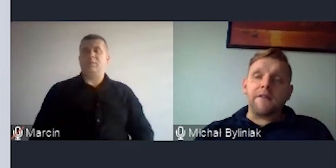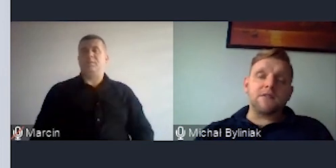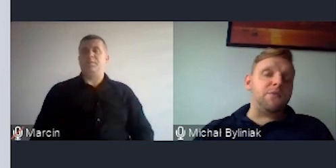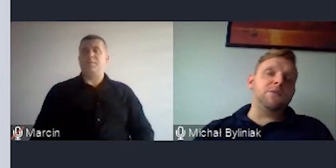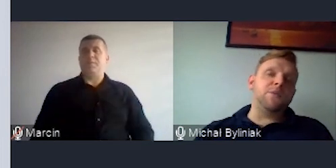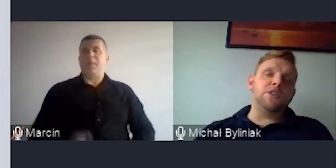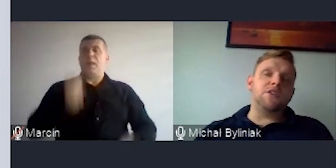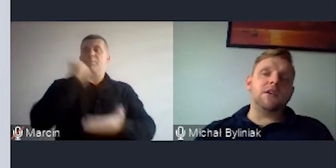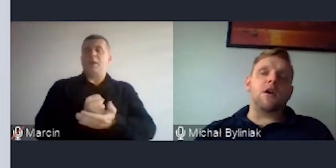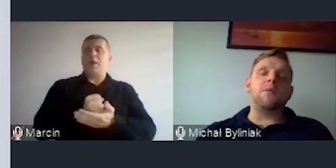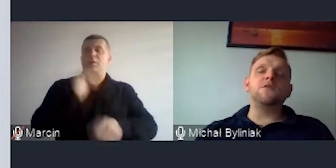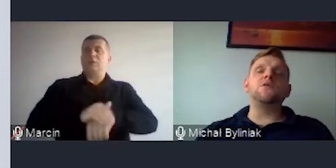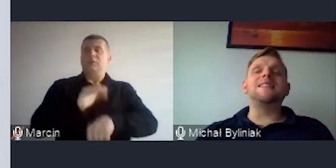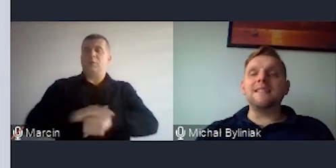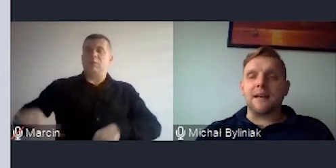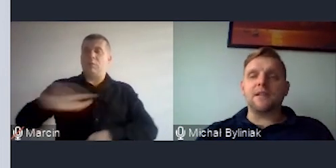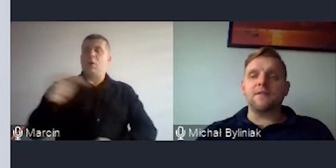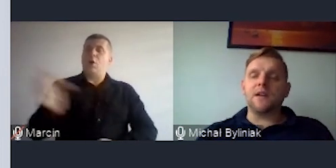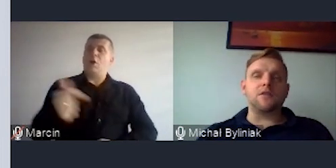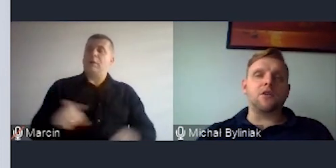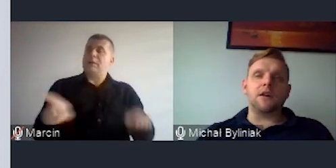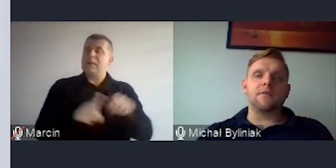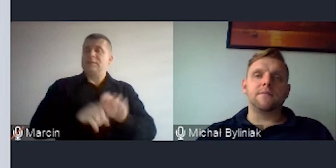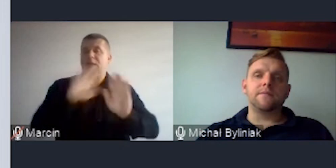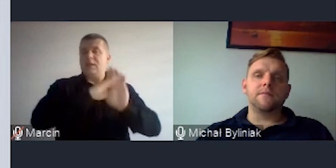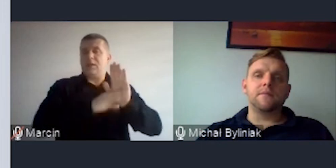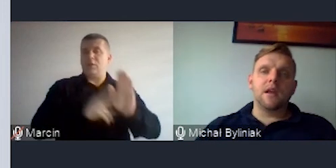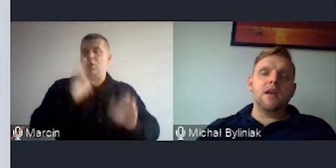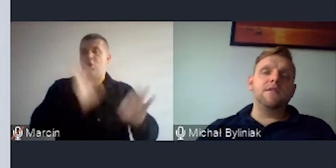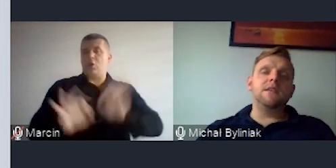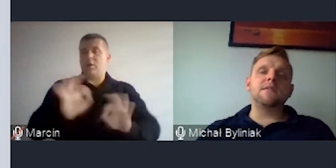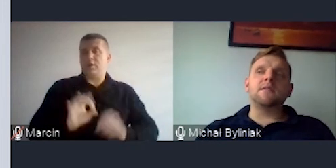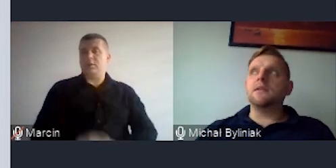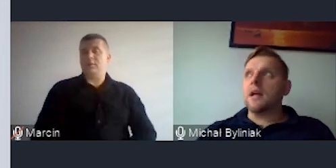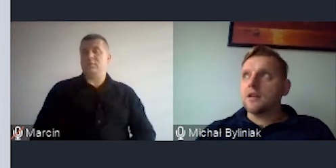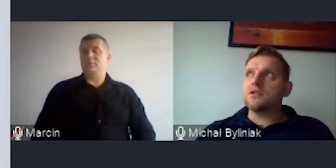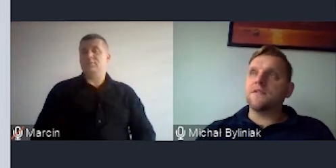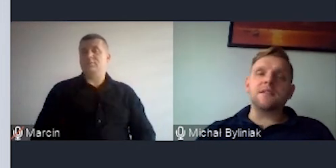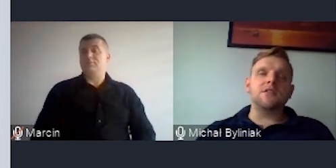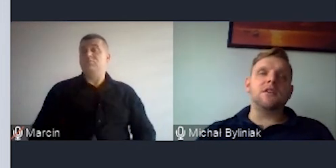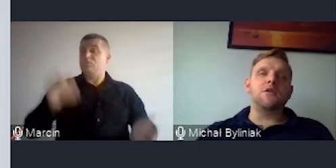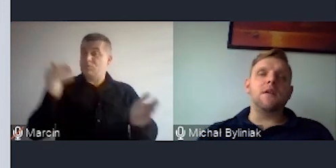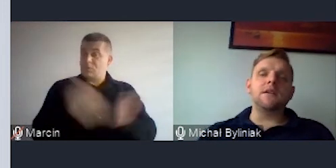W Prawie zamówień Publicznych obowiązuje ten sam taryfikator korekt, więc należy zwracać na niego uwagę,